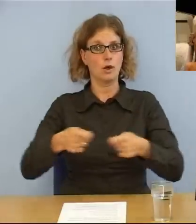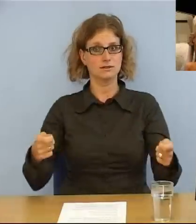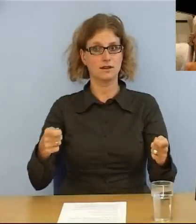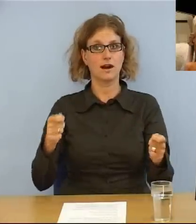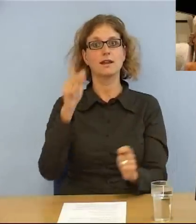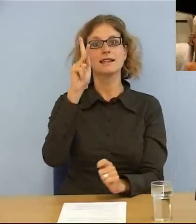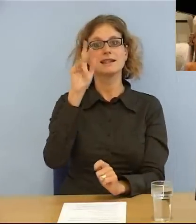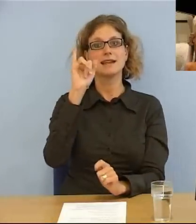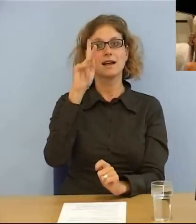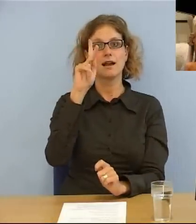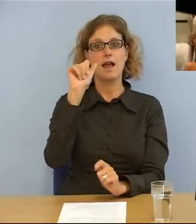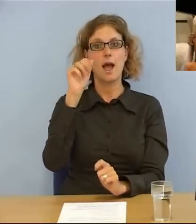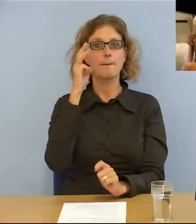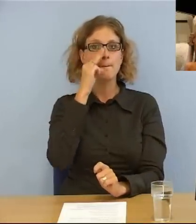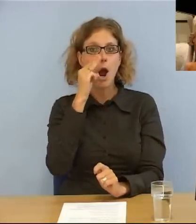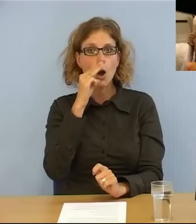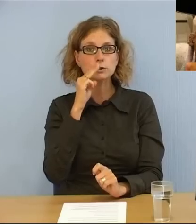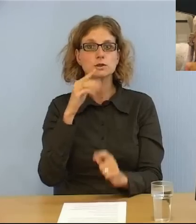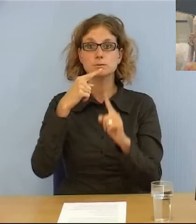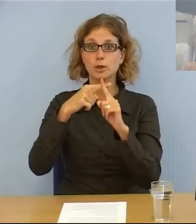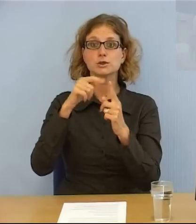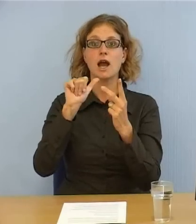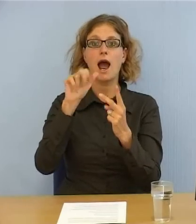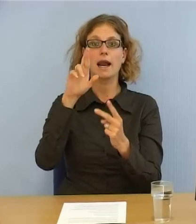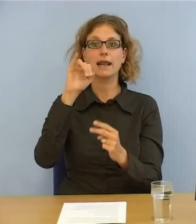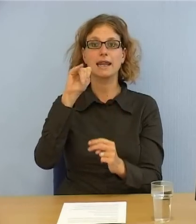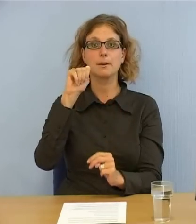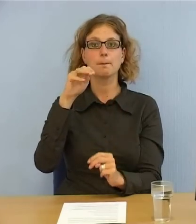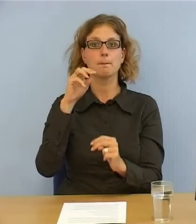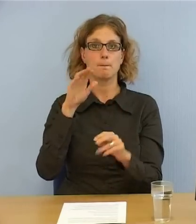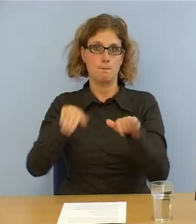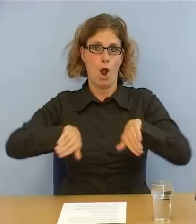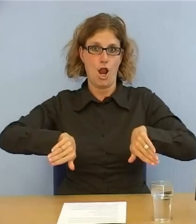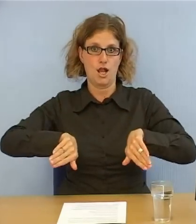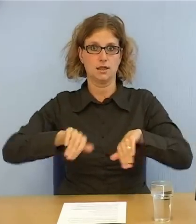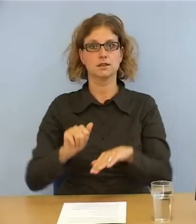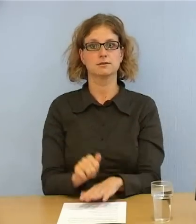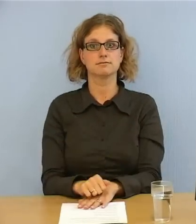de voorstelling Kika Muis en Arie Mol.